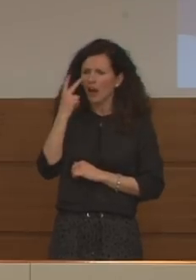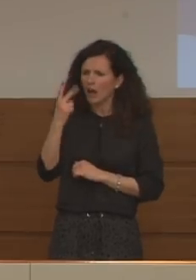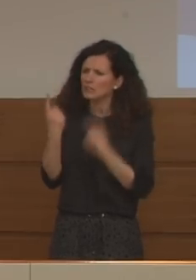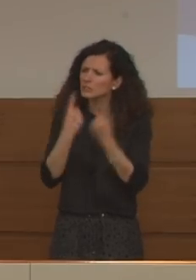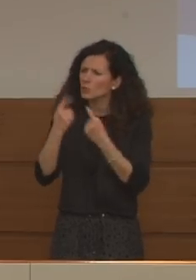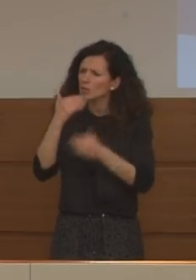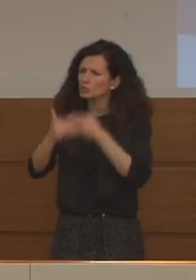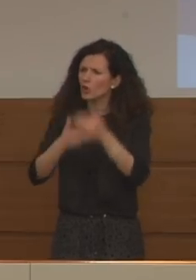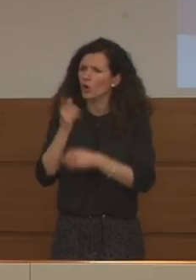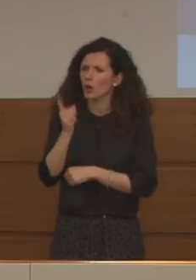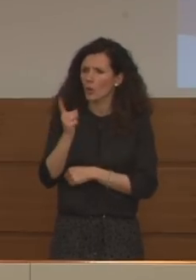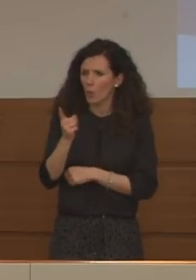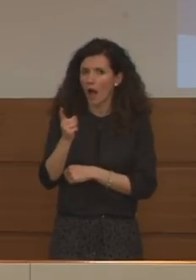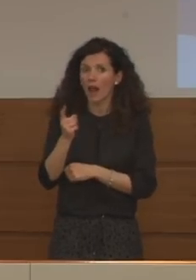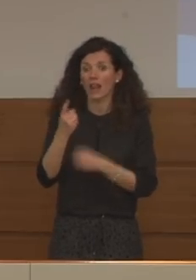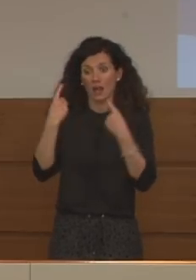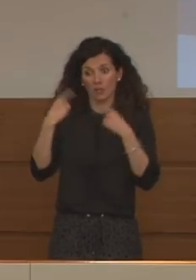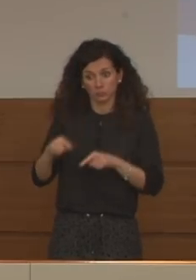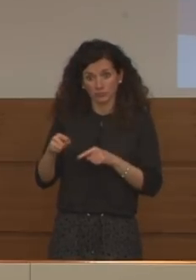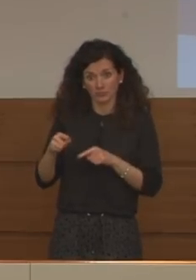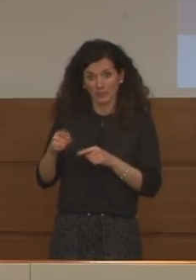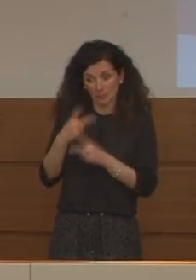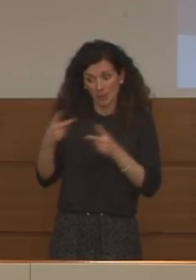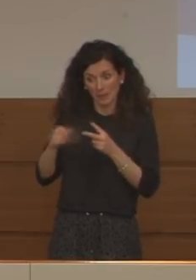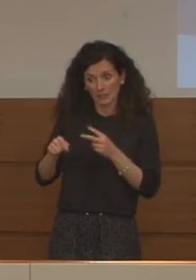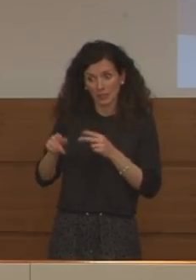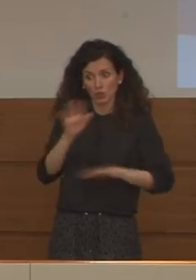informazioni con il mondo, perché le informazioni che l'esperienza italiana